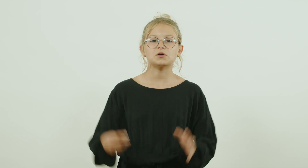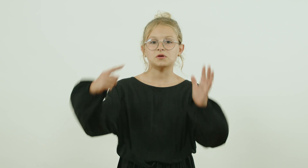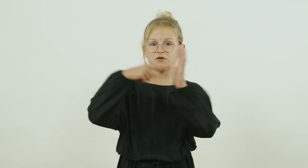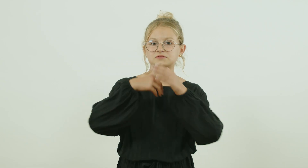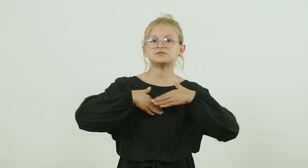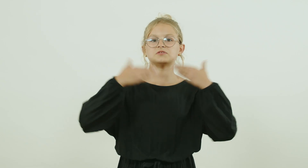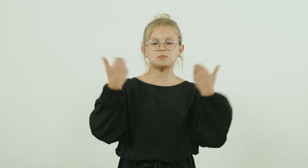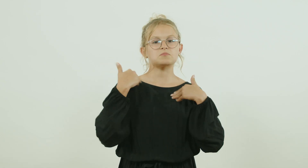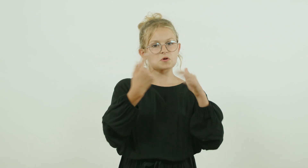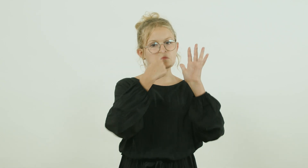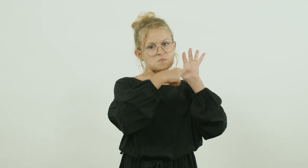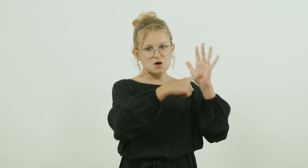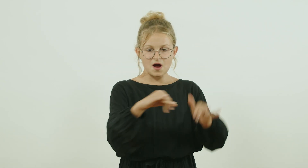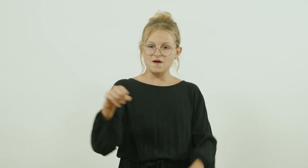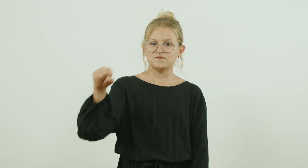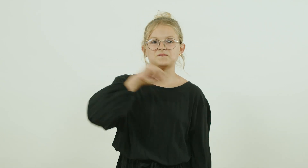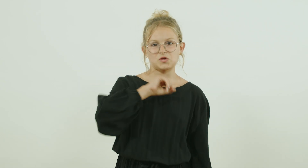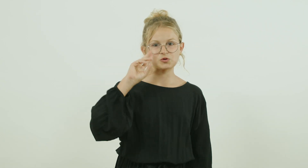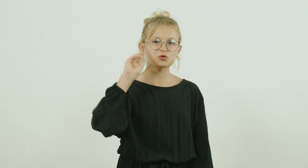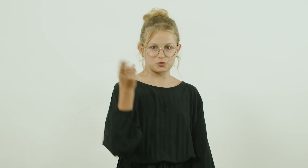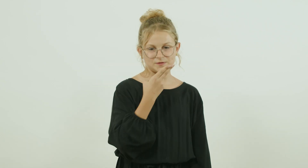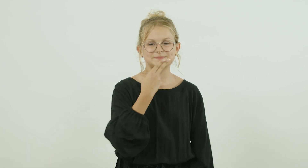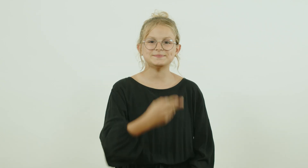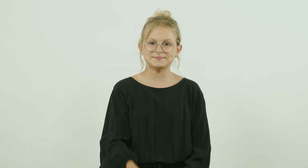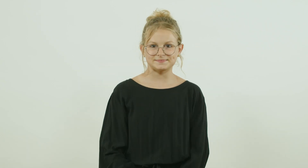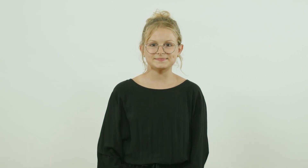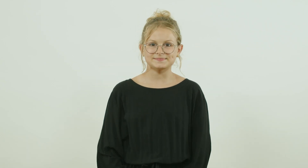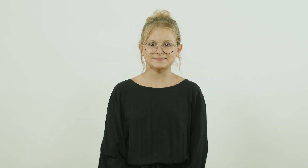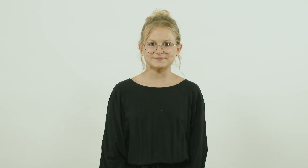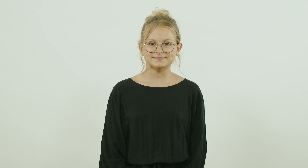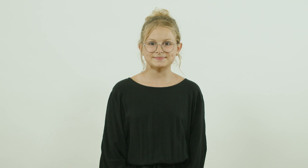Bo to dzień, kiedy możemy pokazać, jak fajnie jest być głuchym!